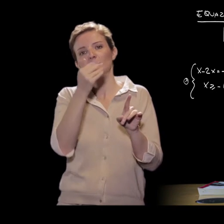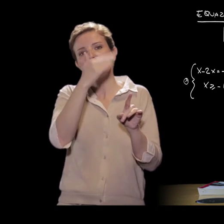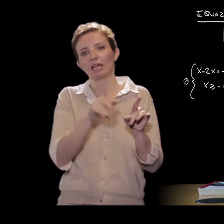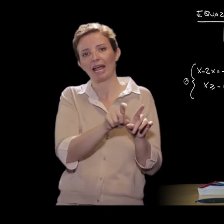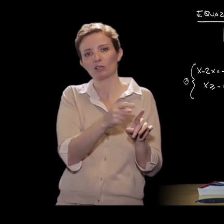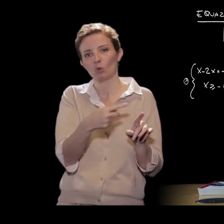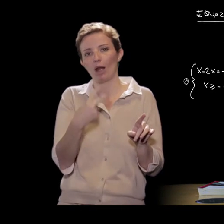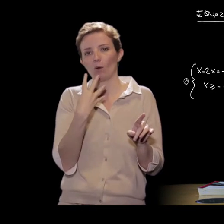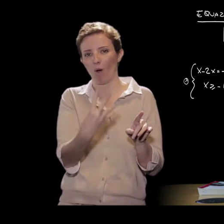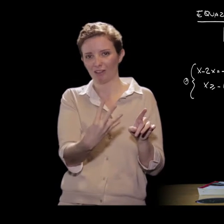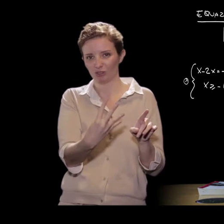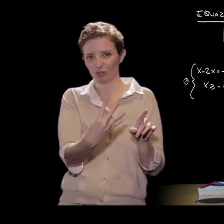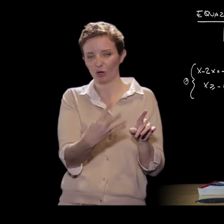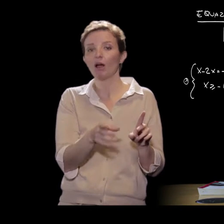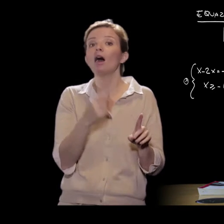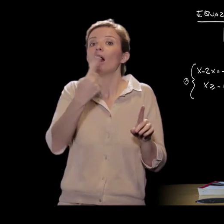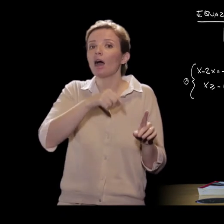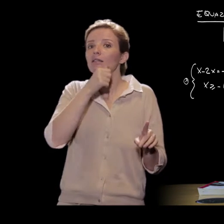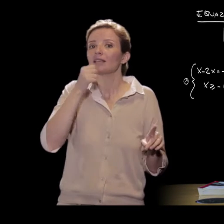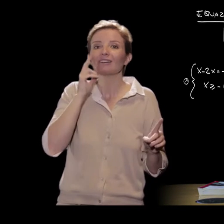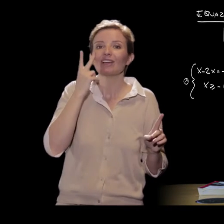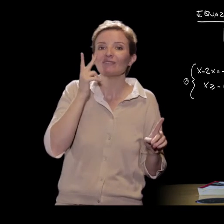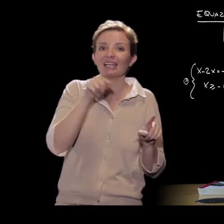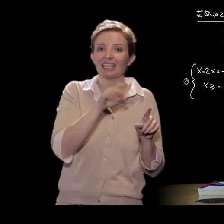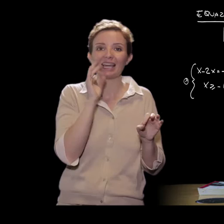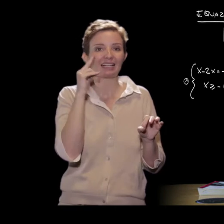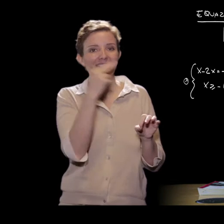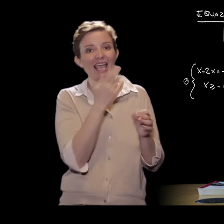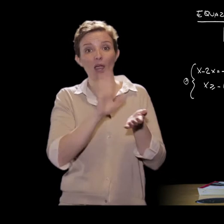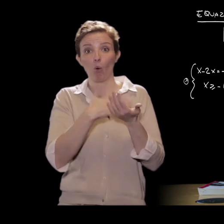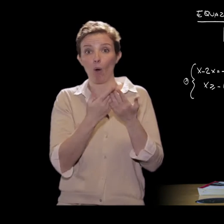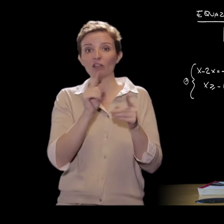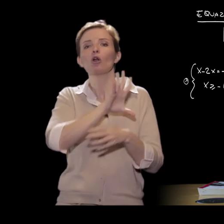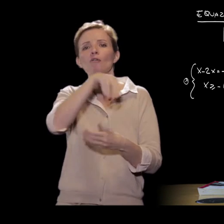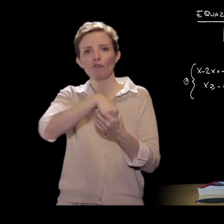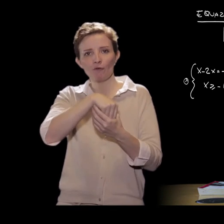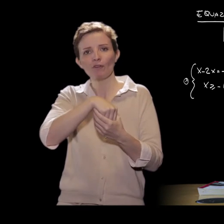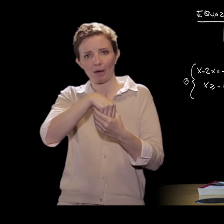Dobbiamo vedere se 4 ricade nel dominio in cui dobbiamo studiare l'equazione,